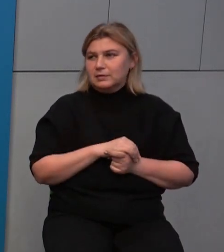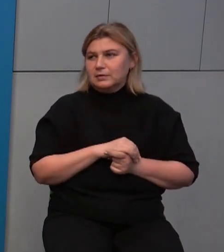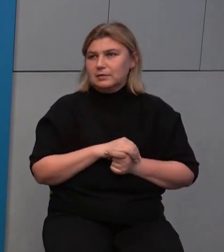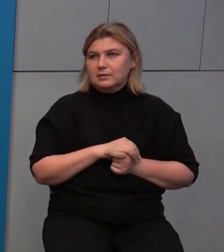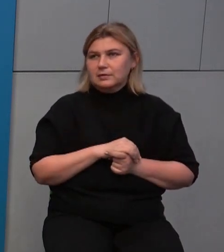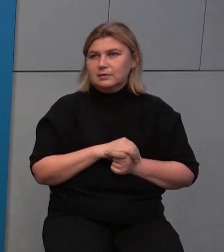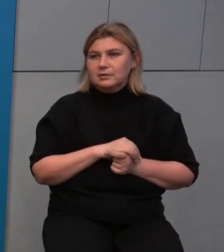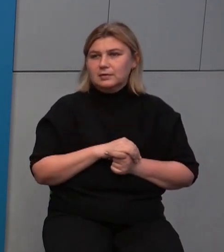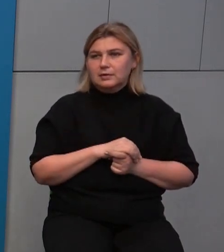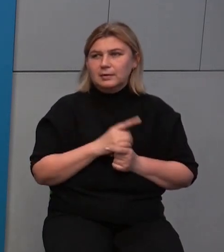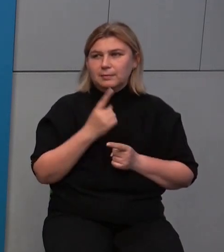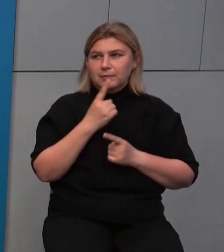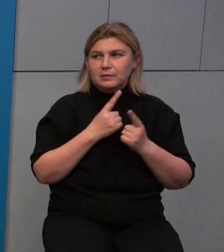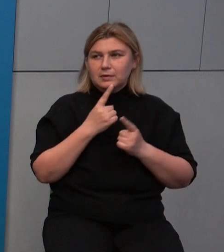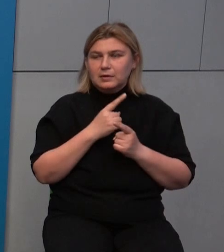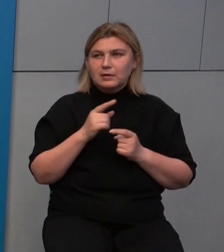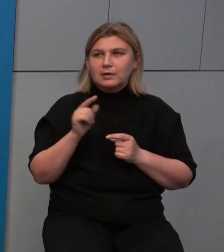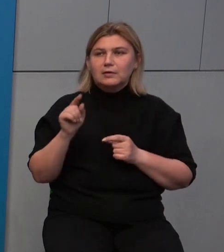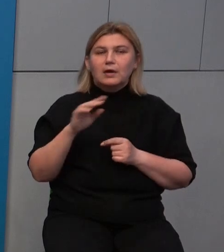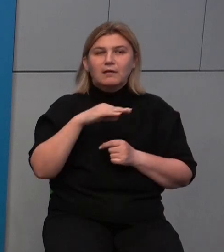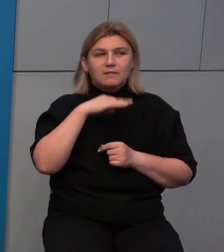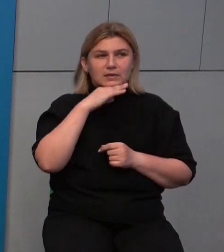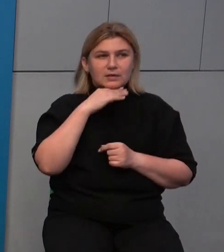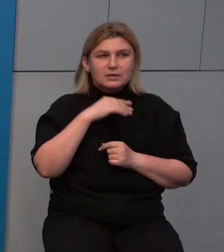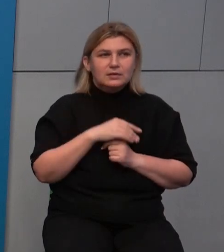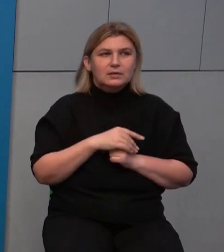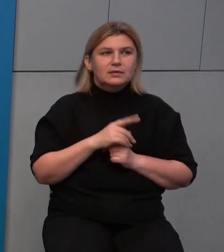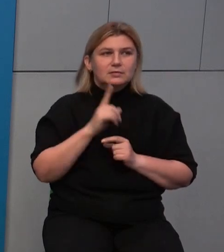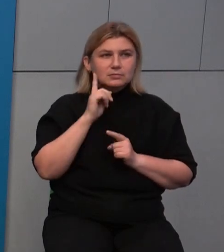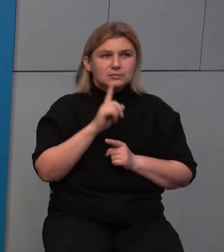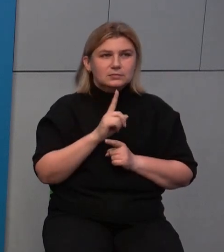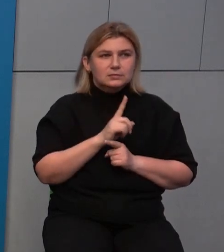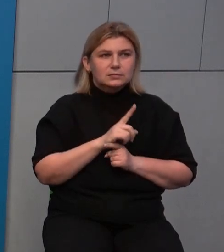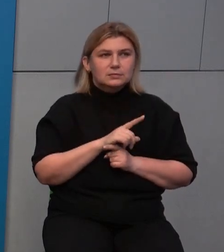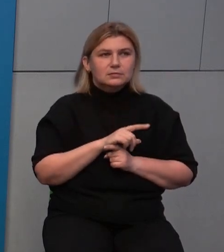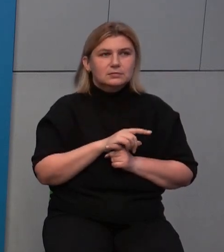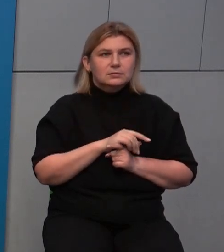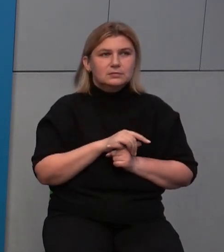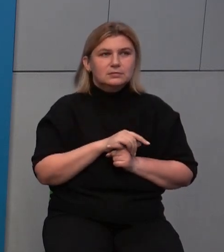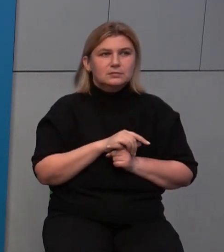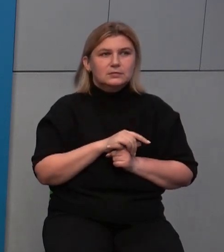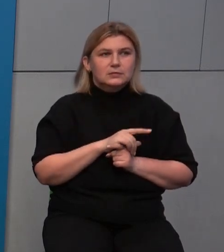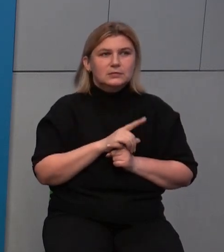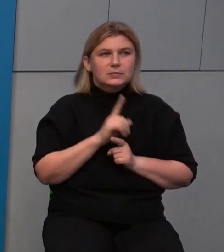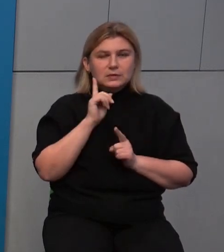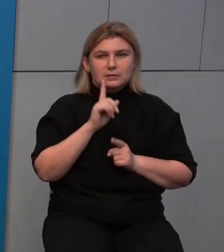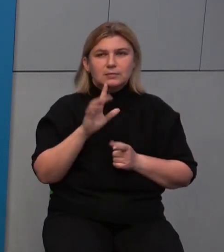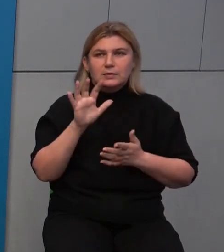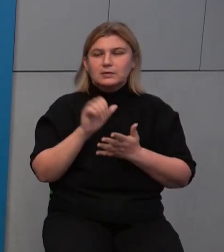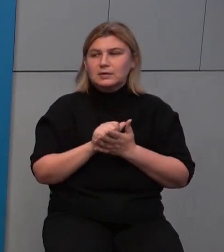I wydaje mi się, że to zupełnie wystarczy. Natomiast rzeczywiście tak naprawdę zajmuję się,